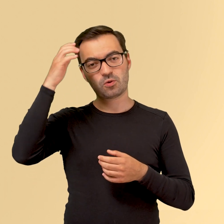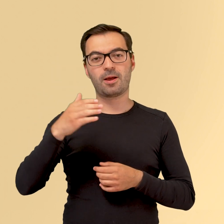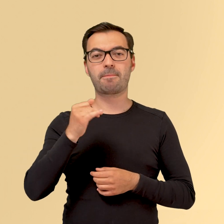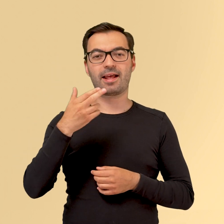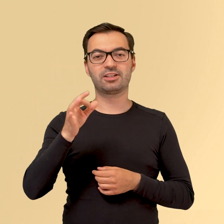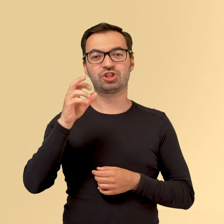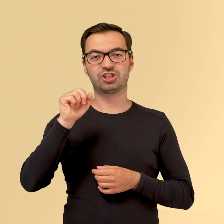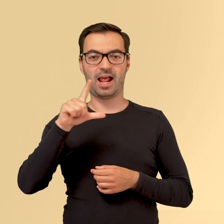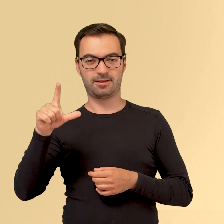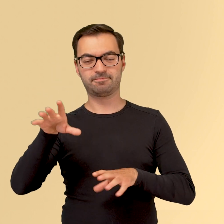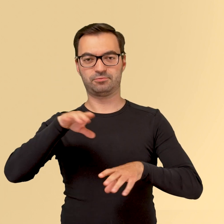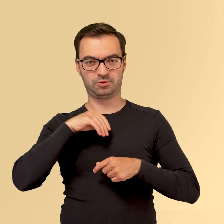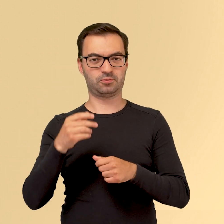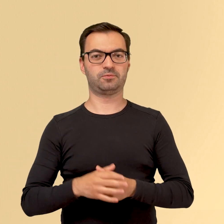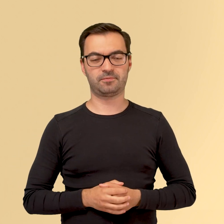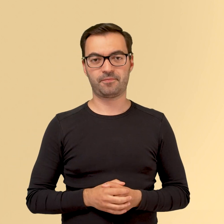Martina Schnella,